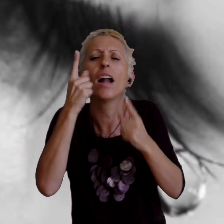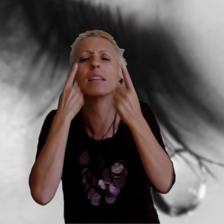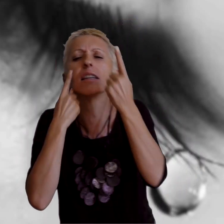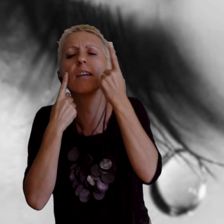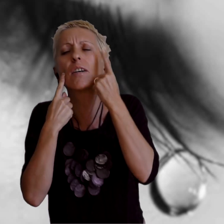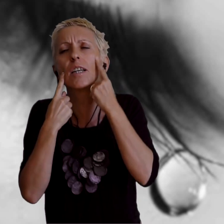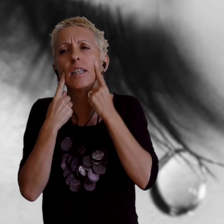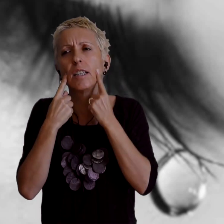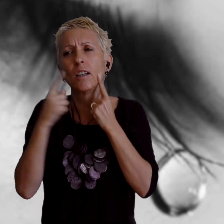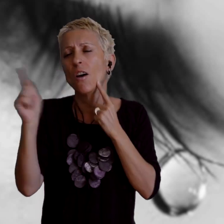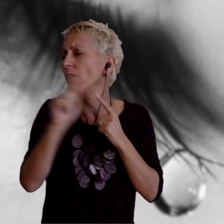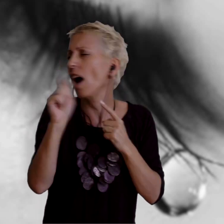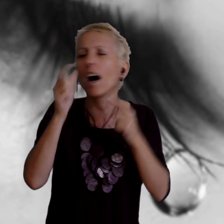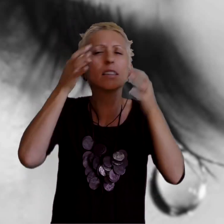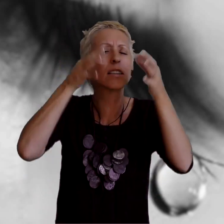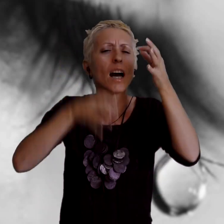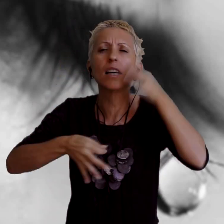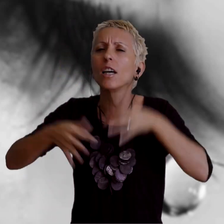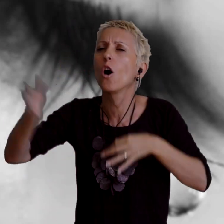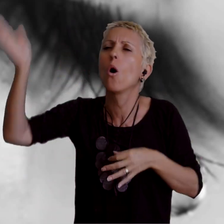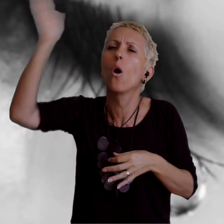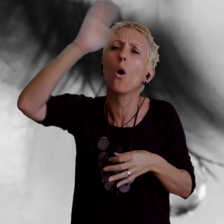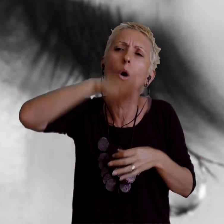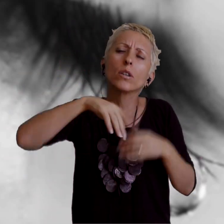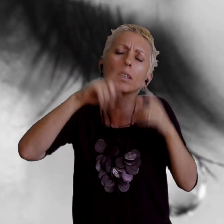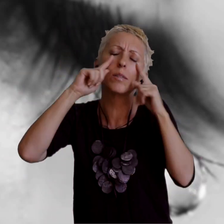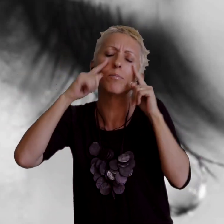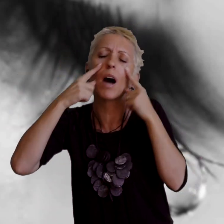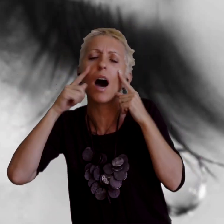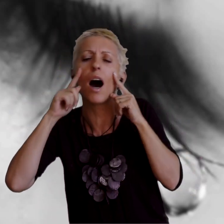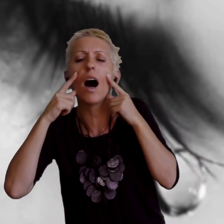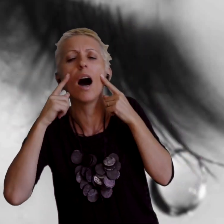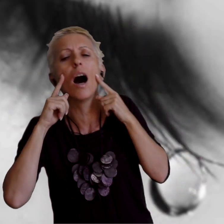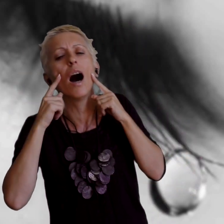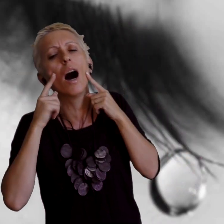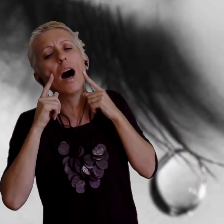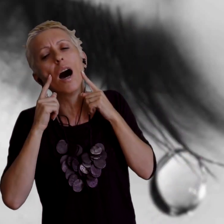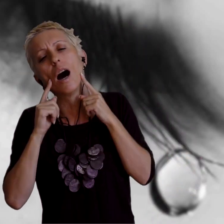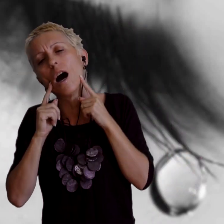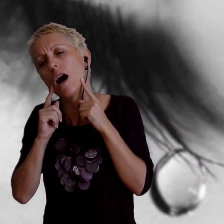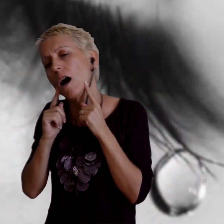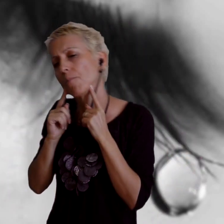אל תבכי ואל תזילי עוד דמעה